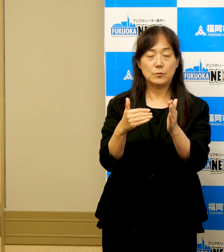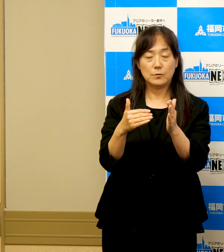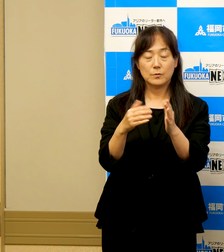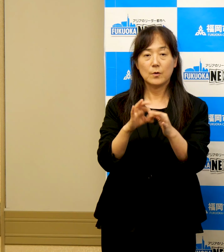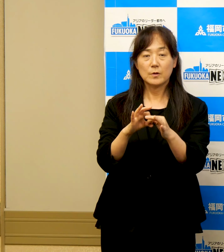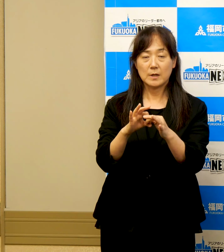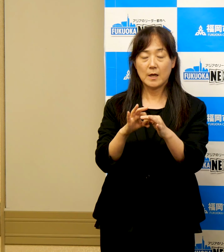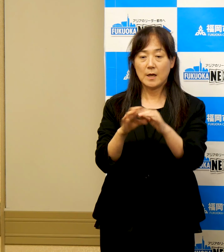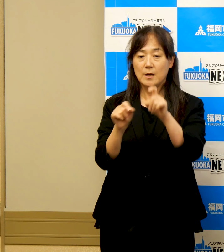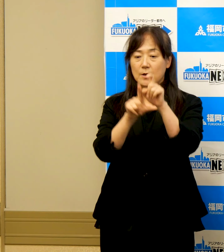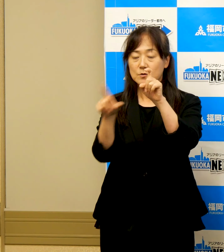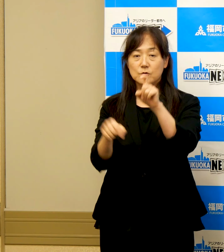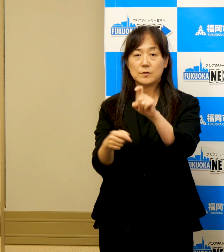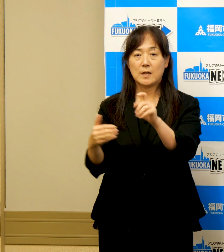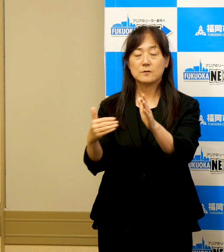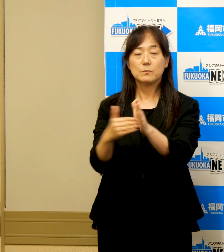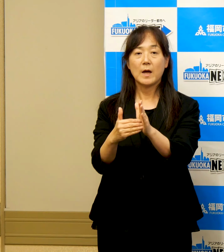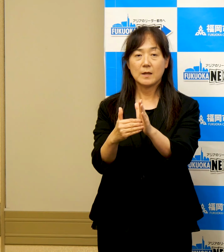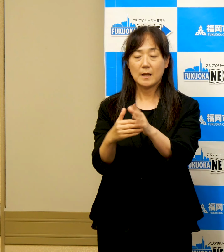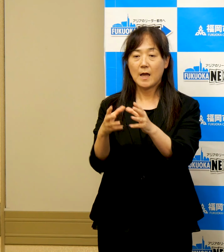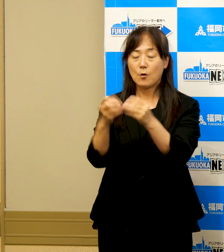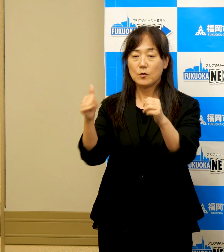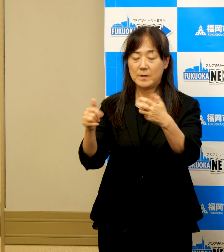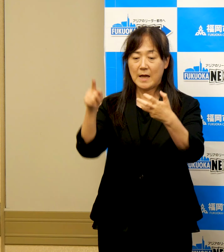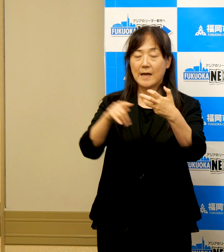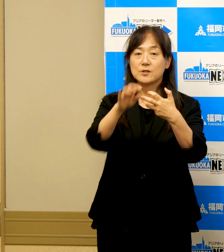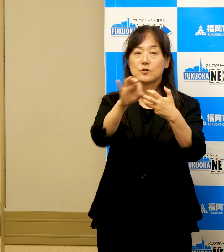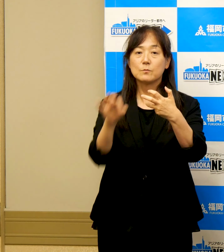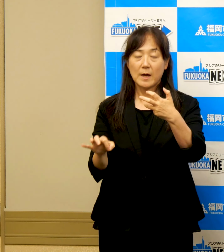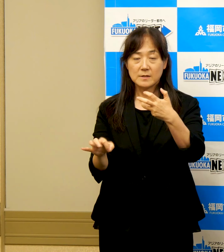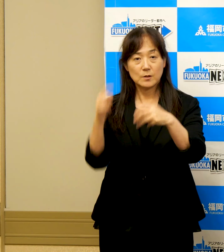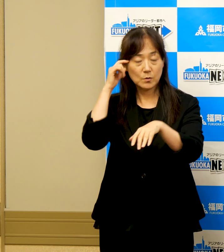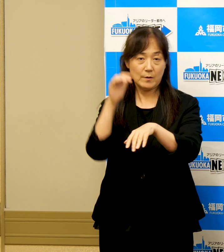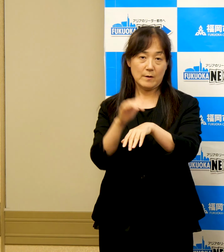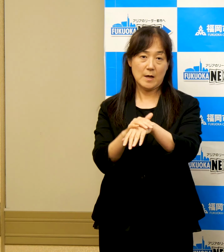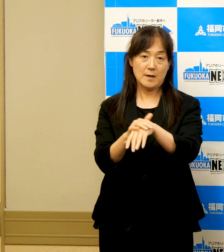結局10月まで 国民8割というところで